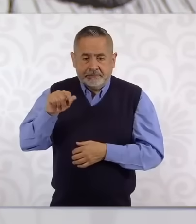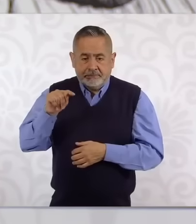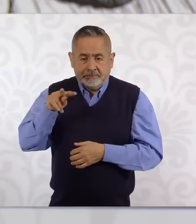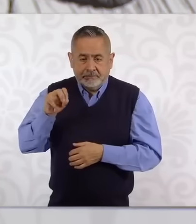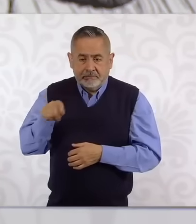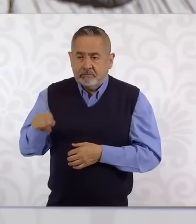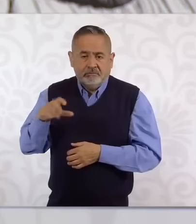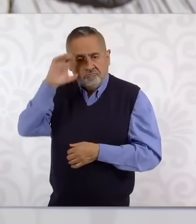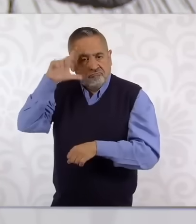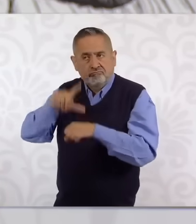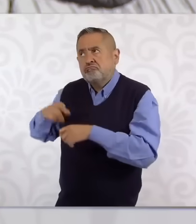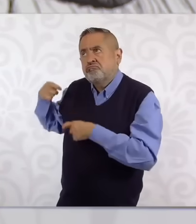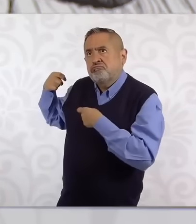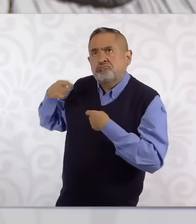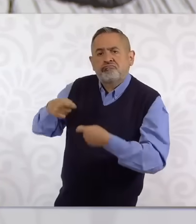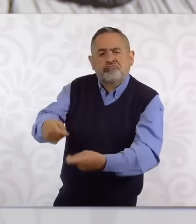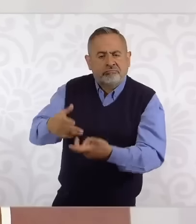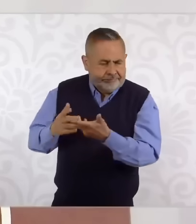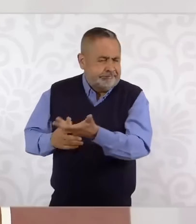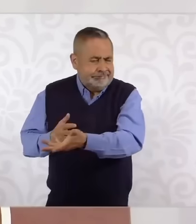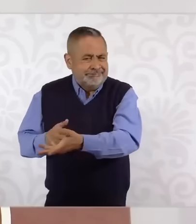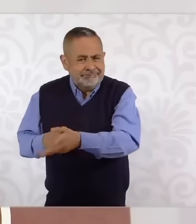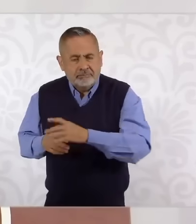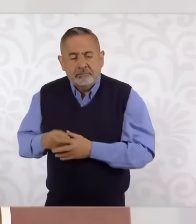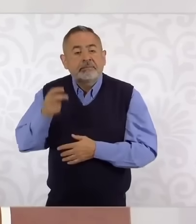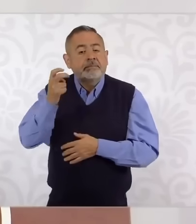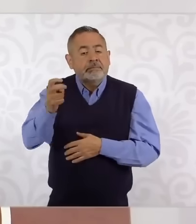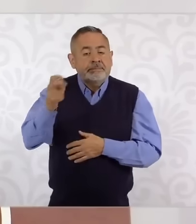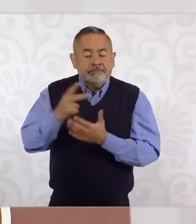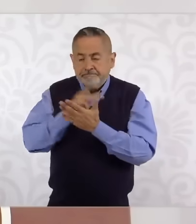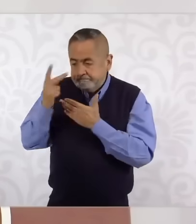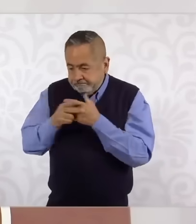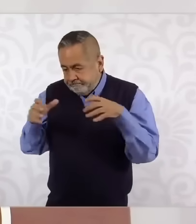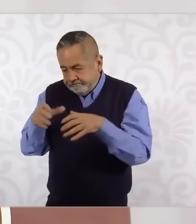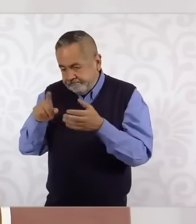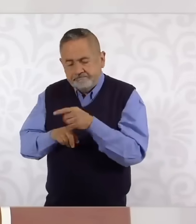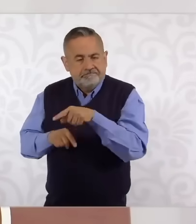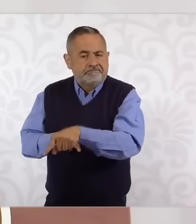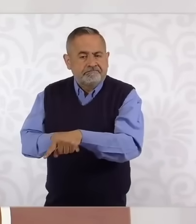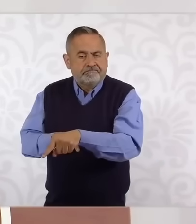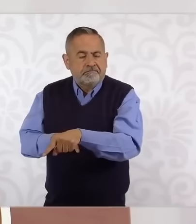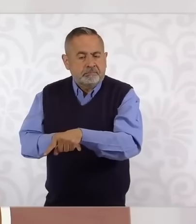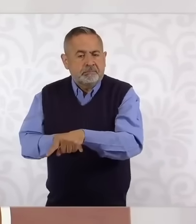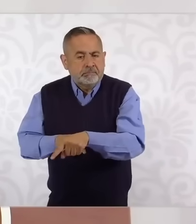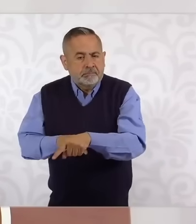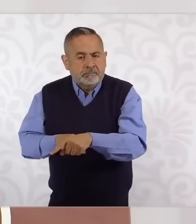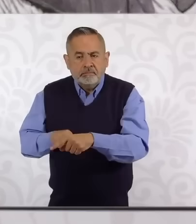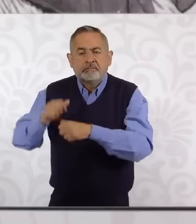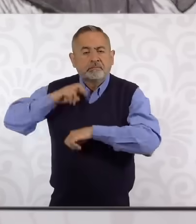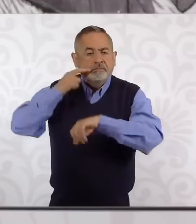nuestra cultura milenaria. Entonces ahí hay ese programa que lo coordina eh María Luisa Albores